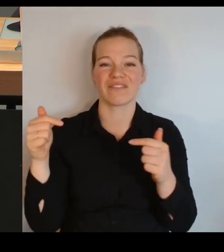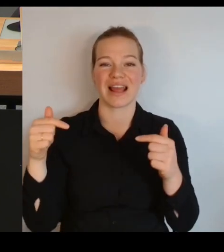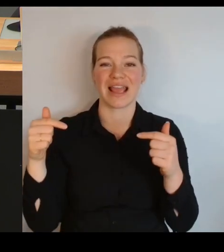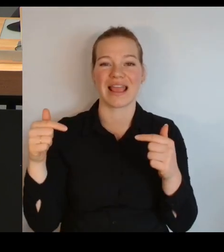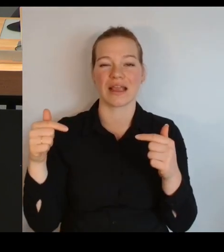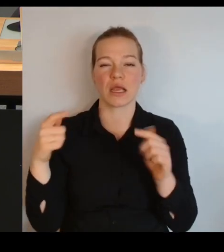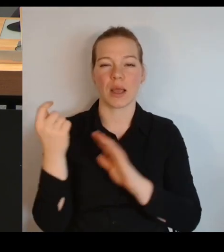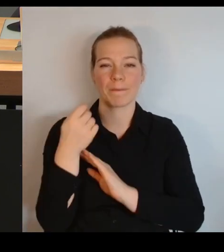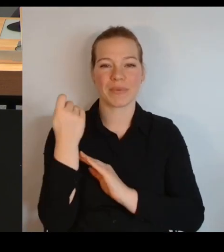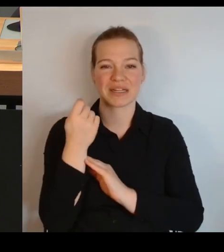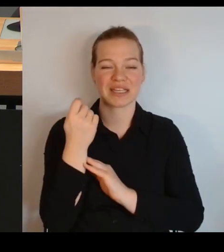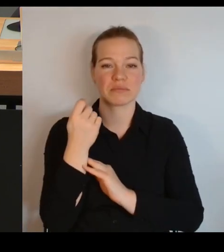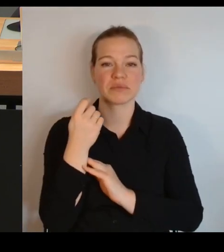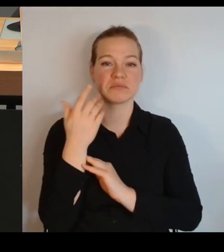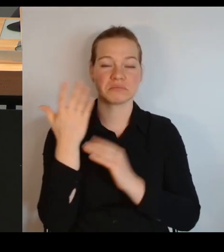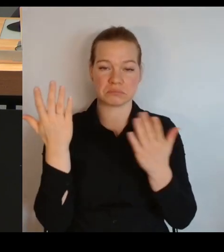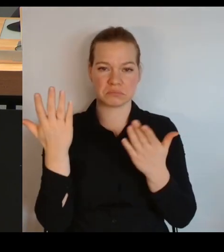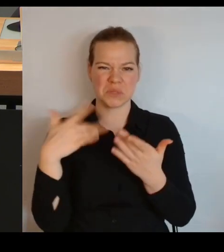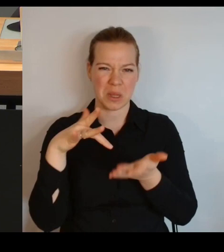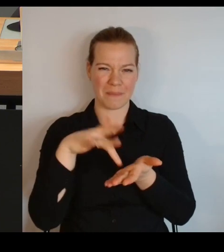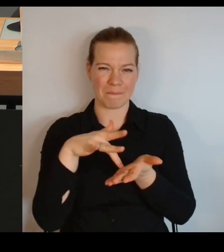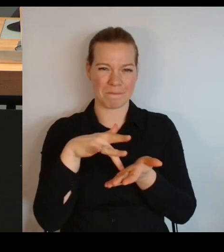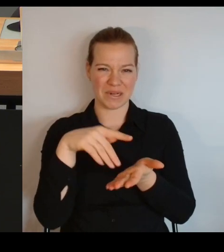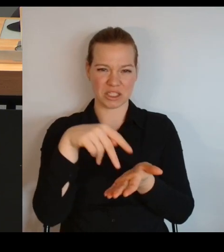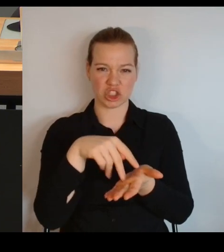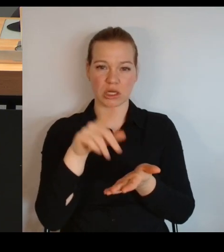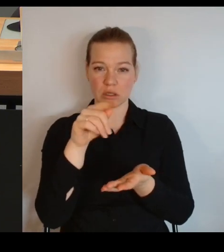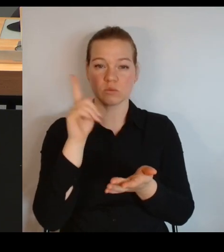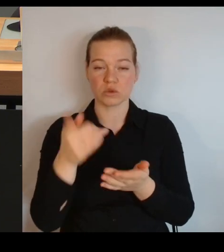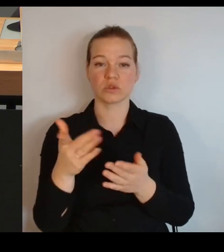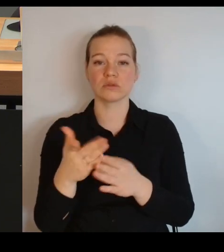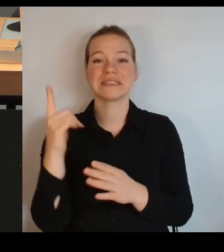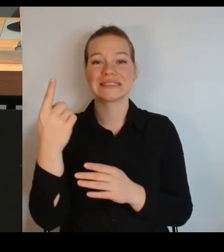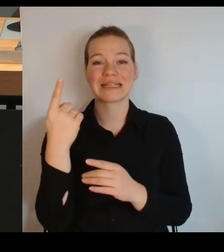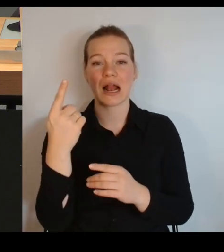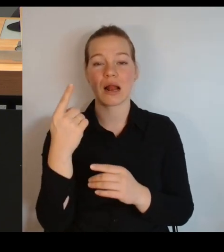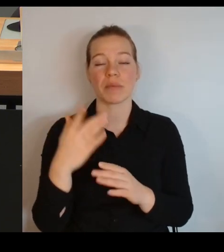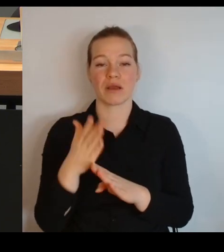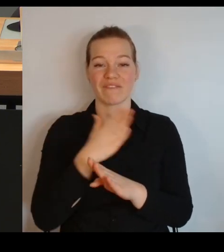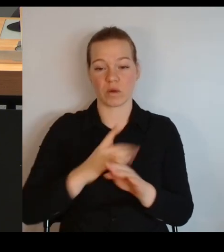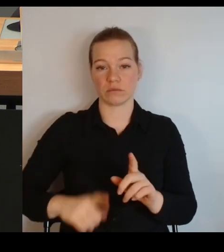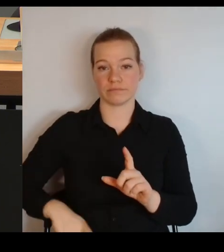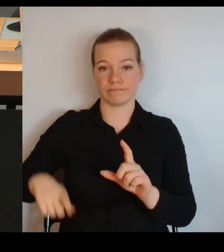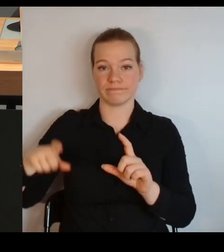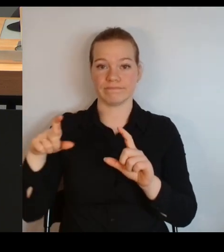Denn der zu pflegende Mensch ist jetzt pflegebedürftig und nicht erst in sechs oder mehr Monaten.